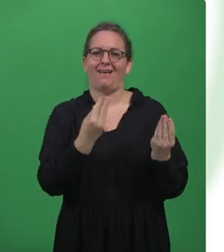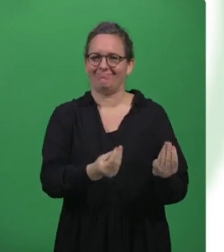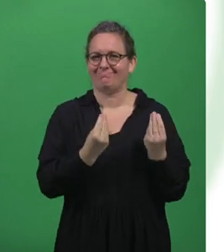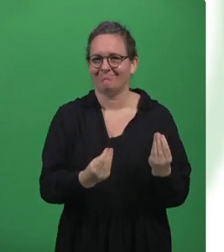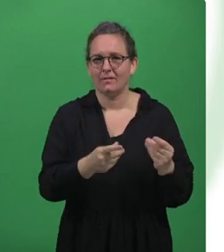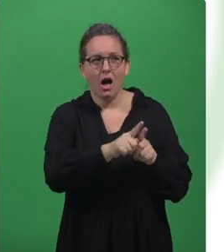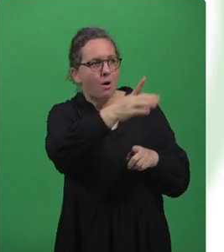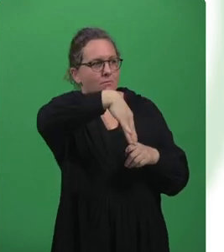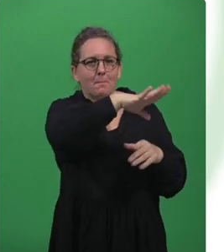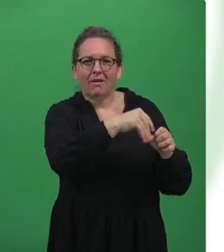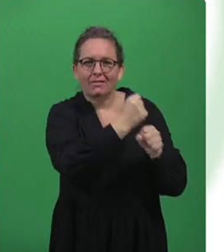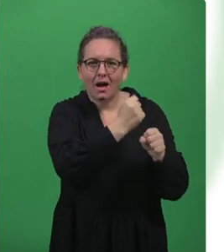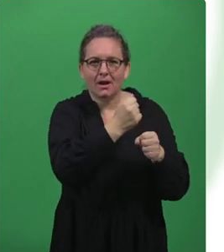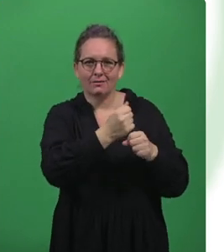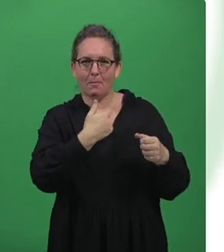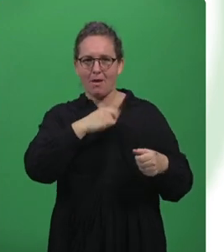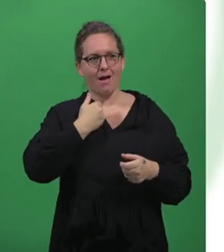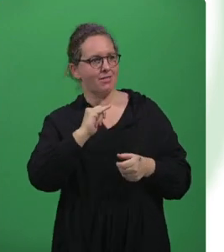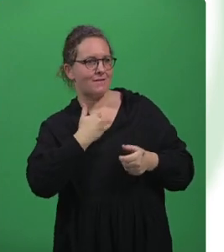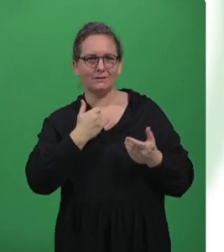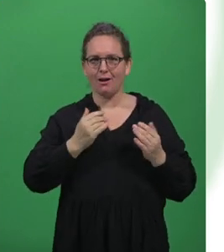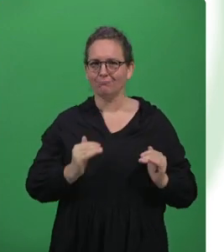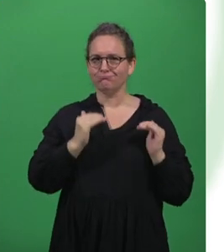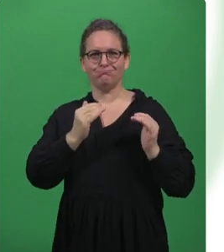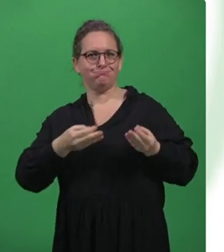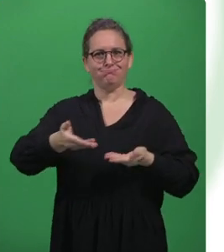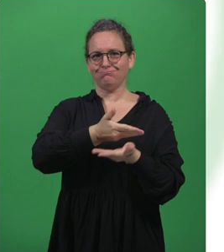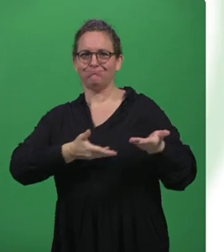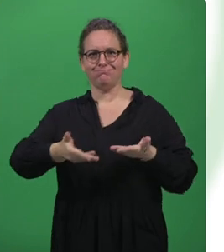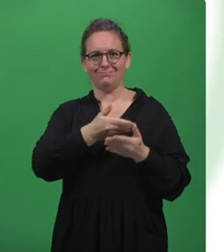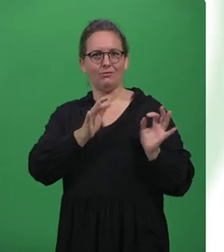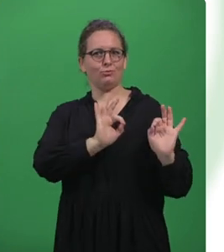Ihre Mitarbeiterinnen identifizieren sich in einem hohen Ausmaß mit ihrem Unternehmen